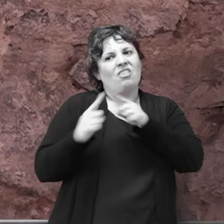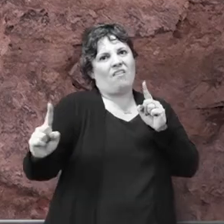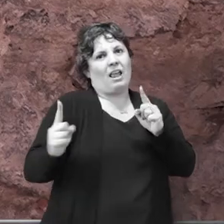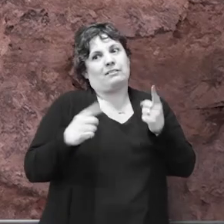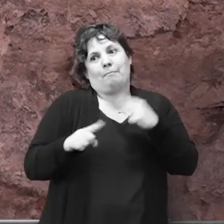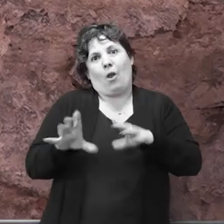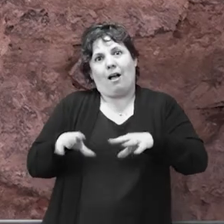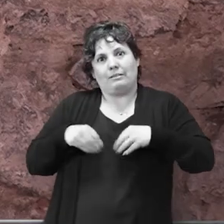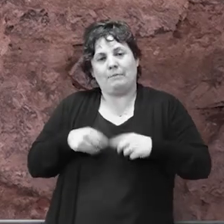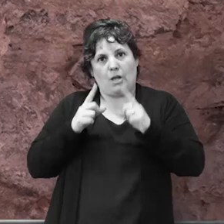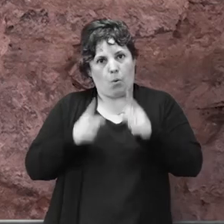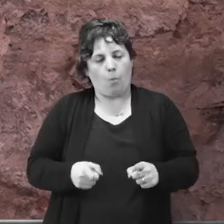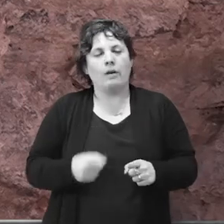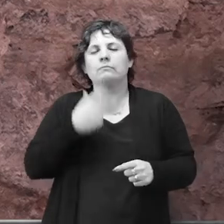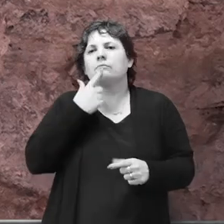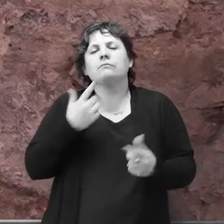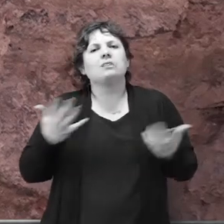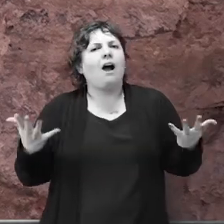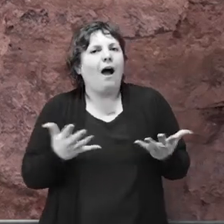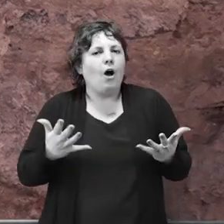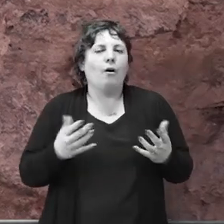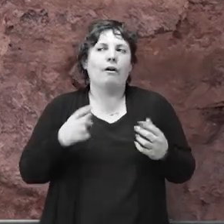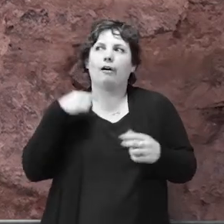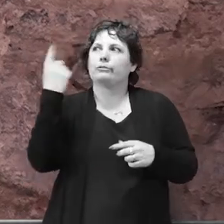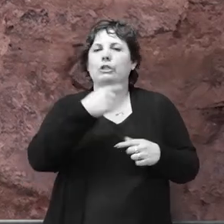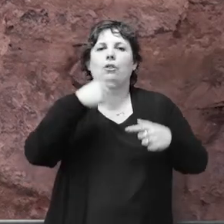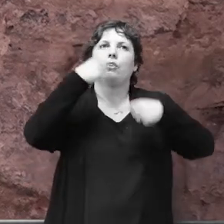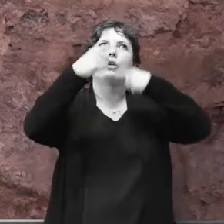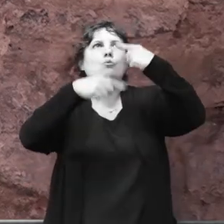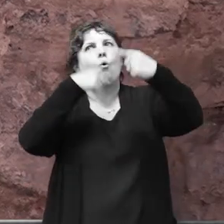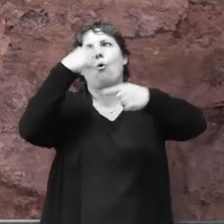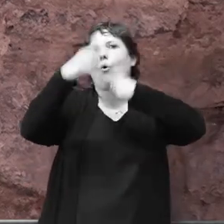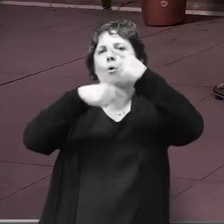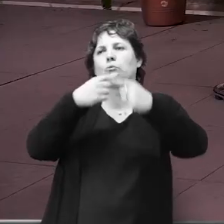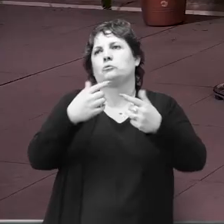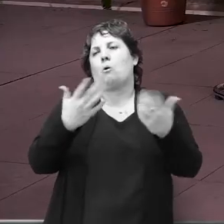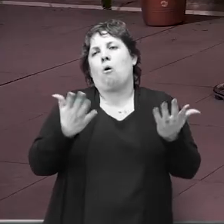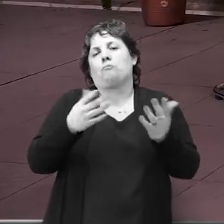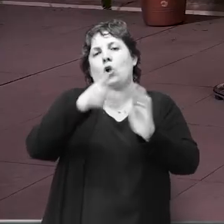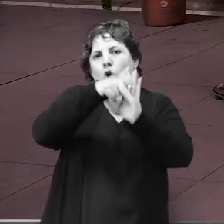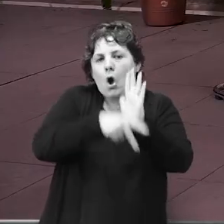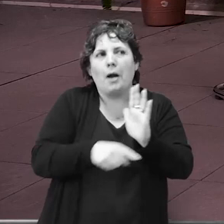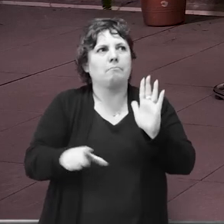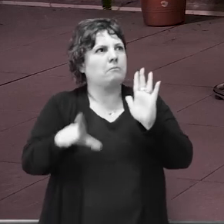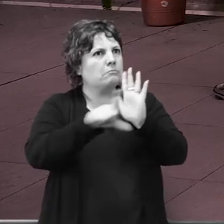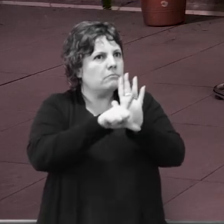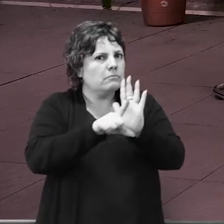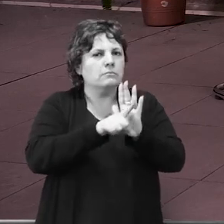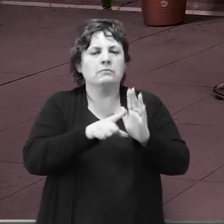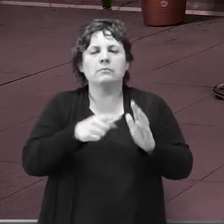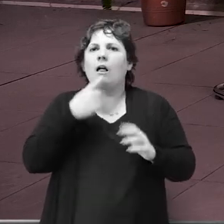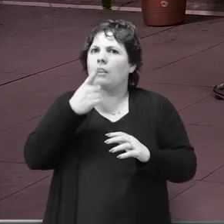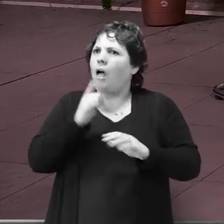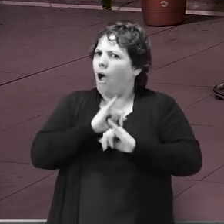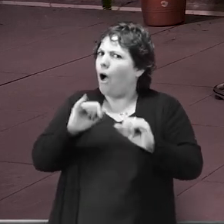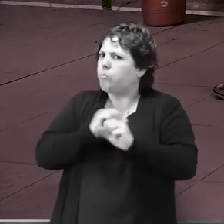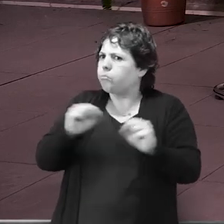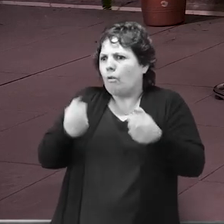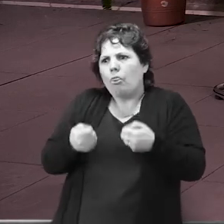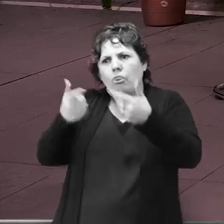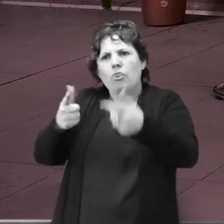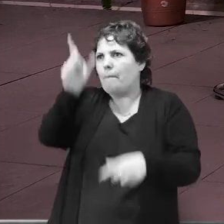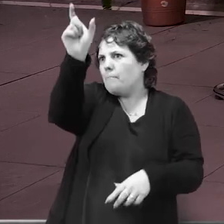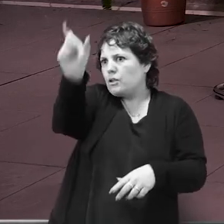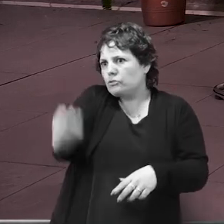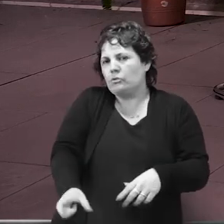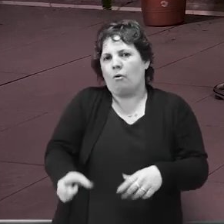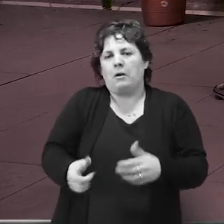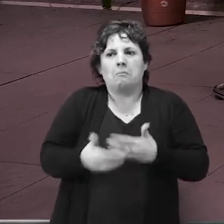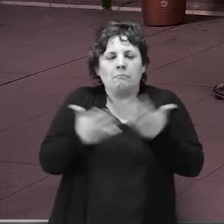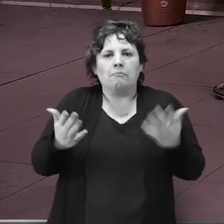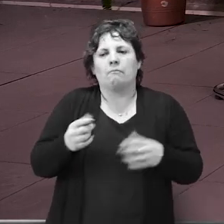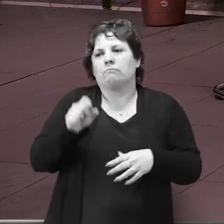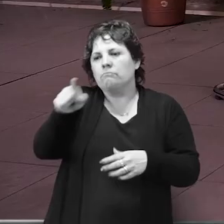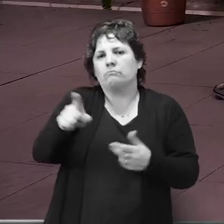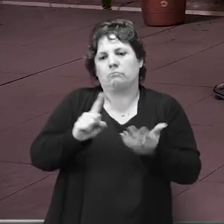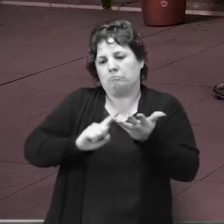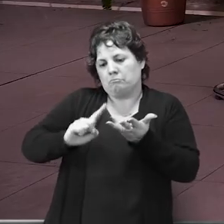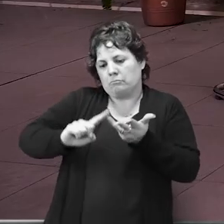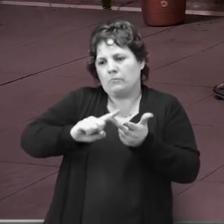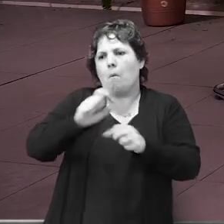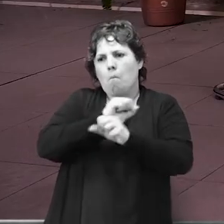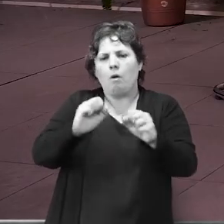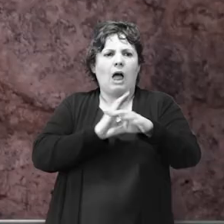Actualmente hay un discurso y una legislación que aparentemente que habilita que las personas con determinadas condiciones accedan a la ciudadanía